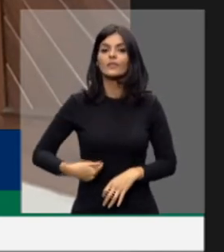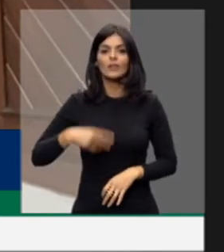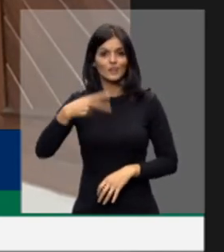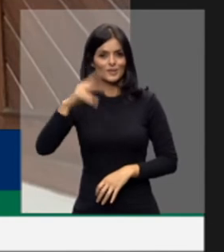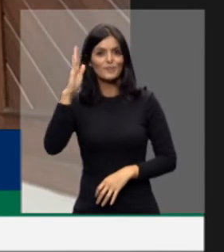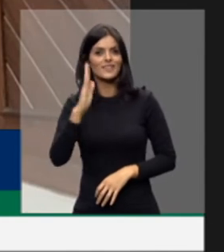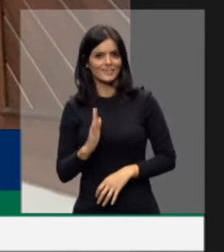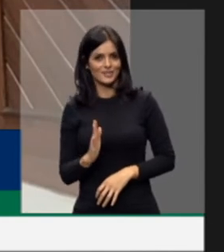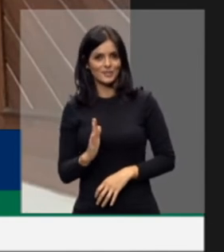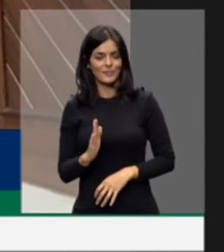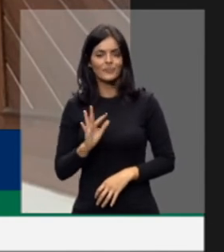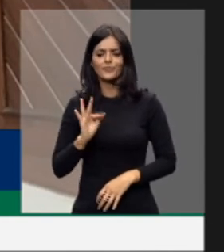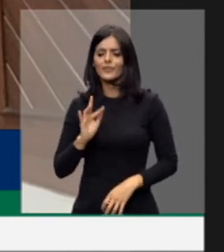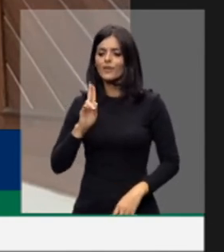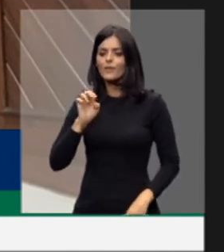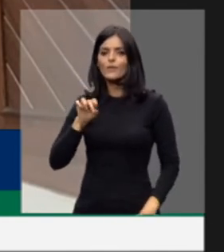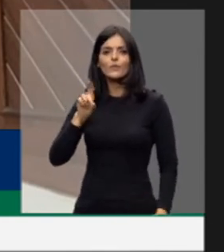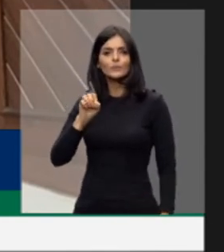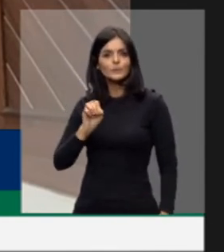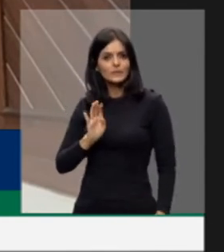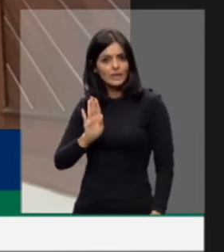SE TRANSFORMARÁNA MATÉRIA MAIS IMPORTANTE, REPITO, PARA A EDUCAÇÃO PÚBLICA DO NOSSO